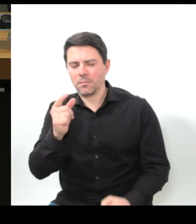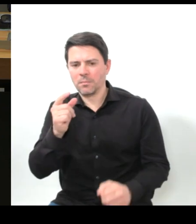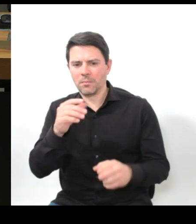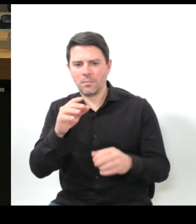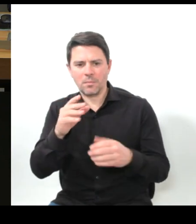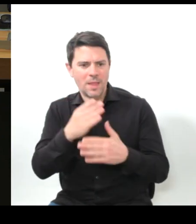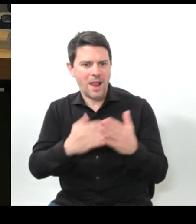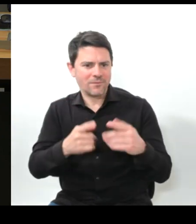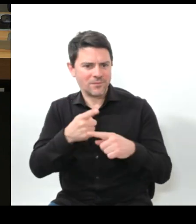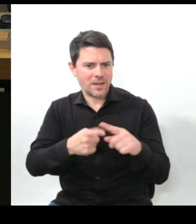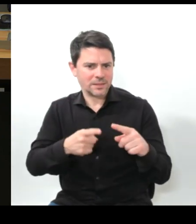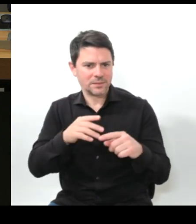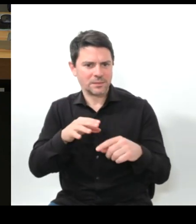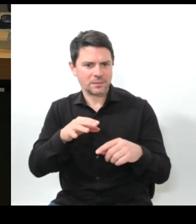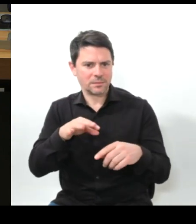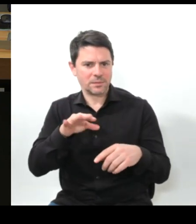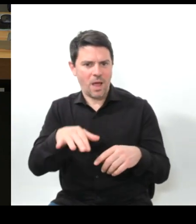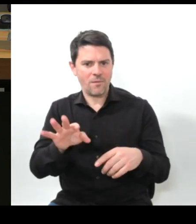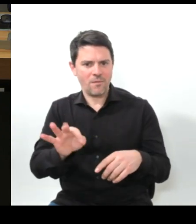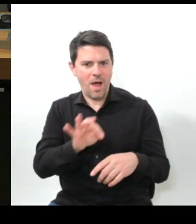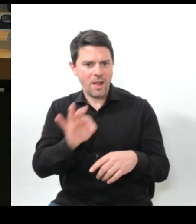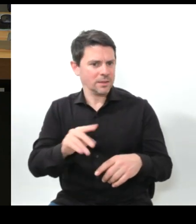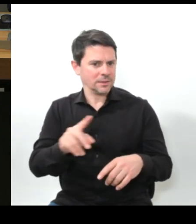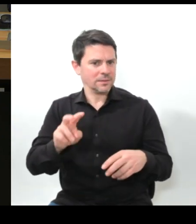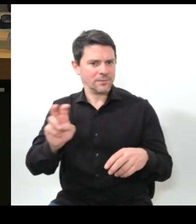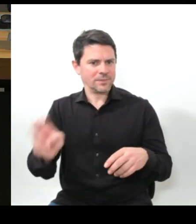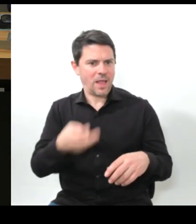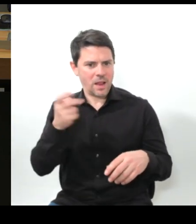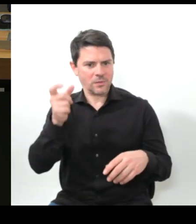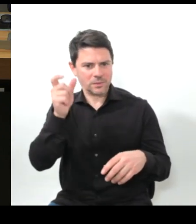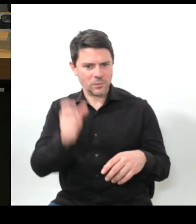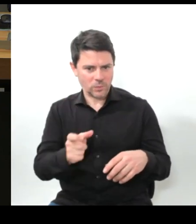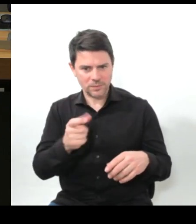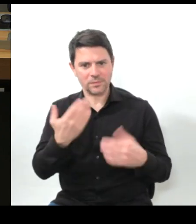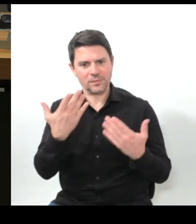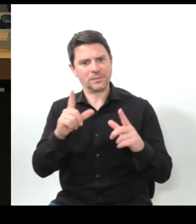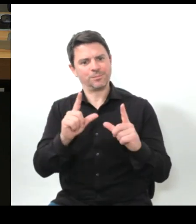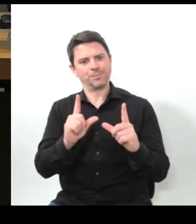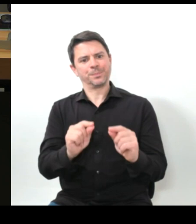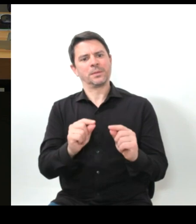zu einer Wahl gerufen werden, die sich faktisch in der Sache nicht anders darstellt als eine Neuwahl?